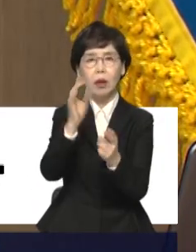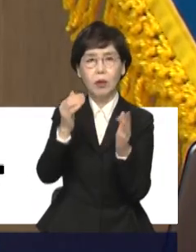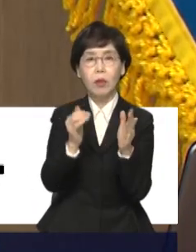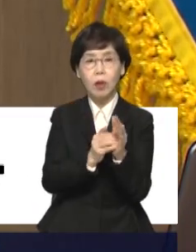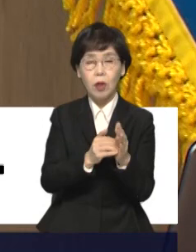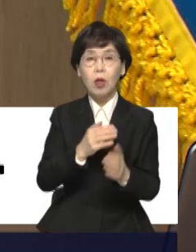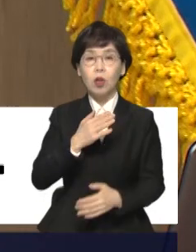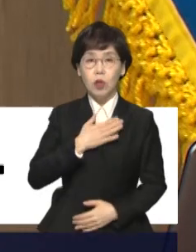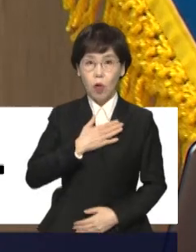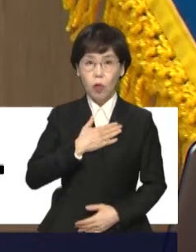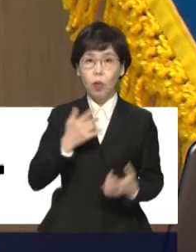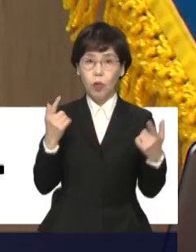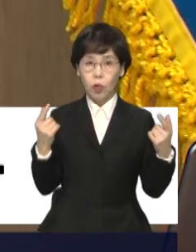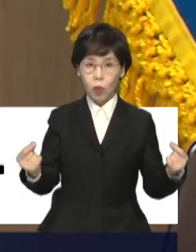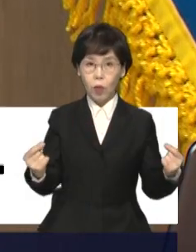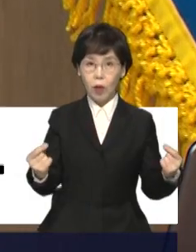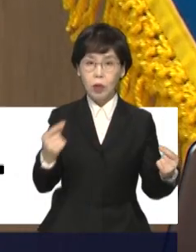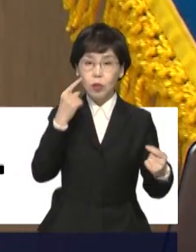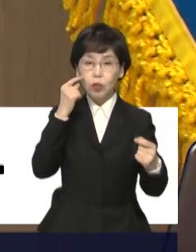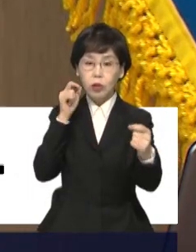저 역시 눈앞의 정치적 이익을 위한 편한